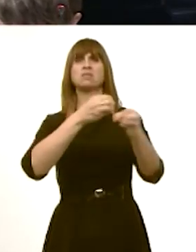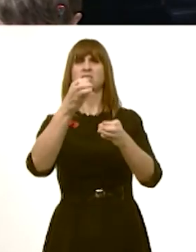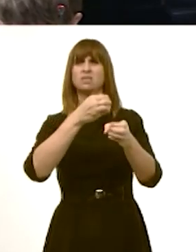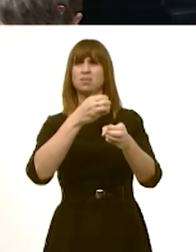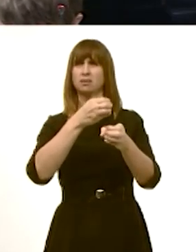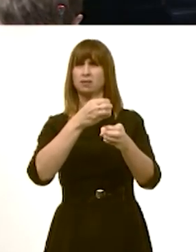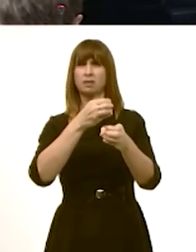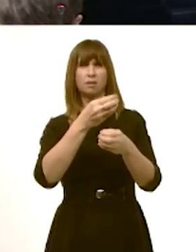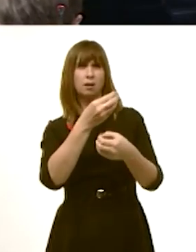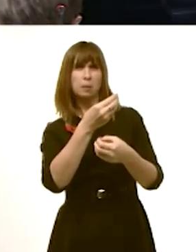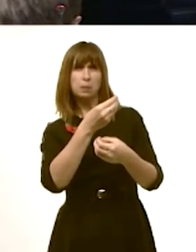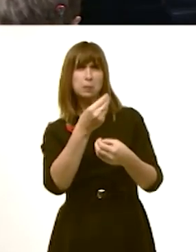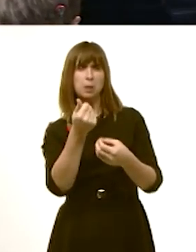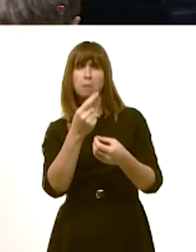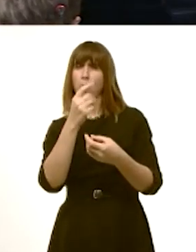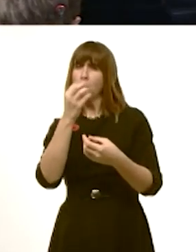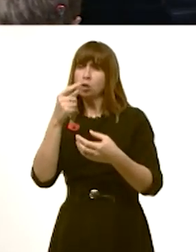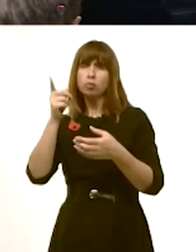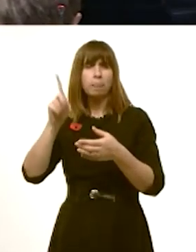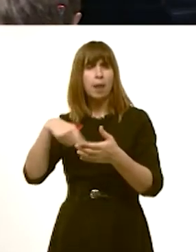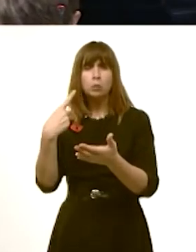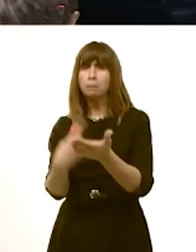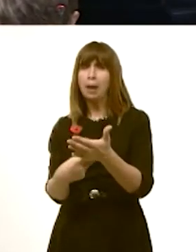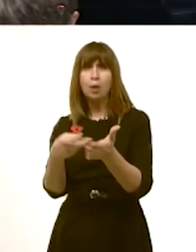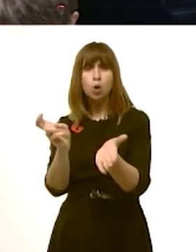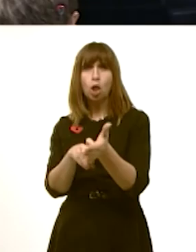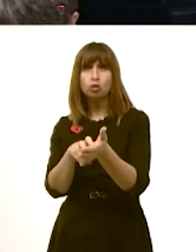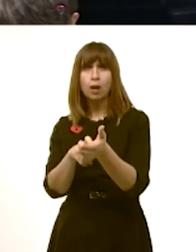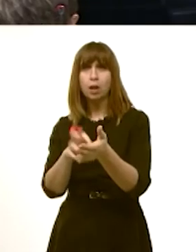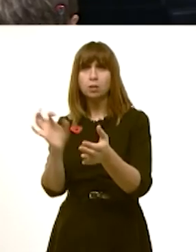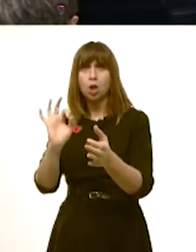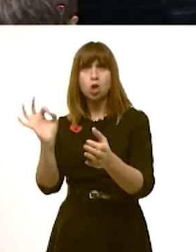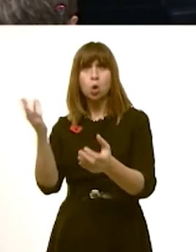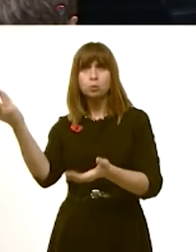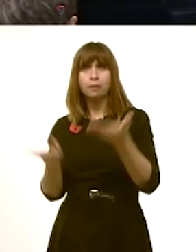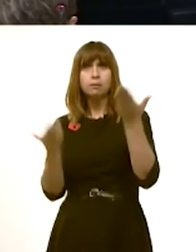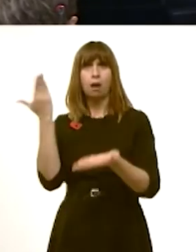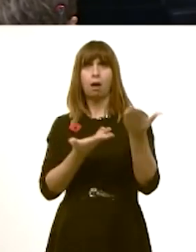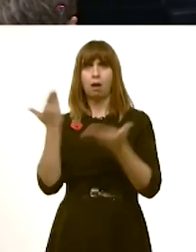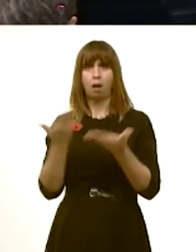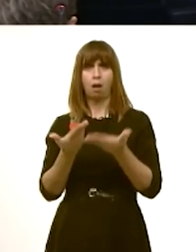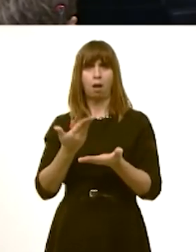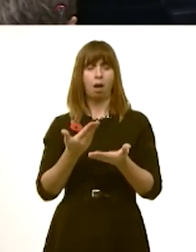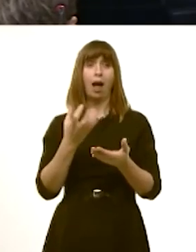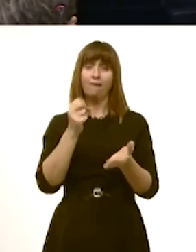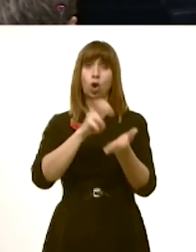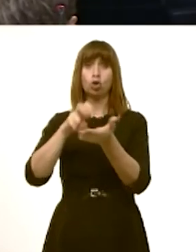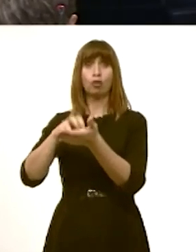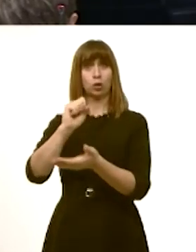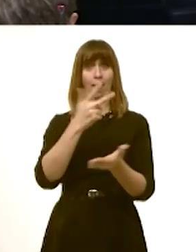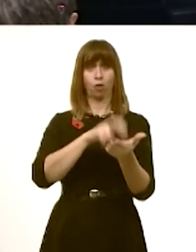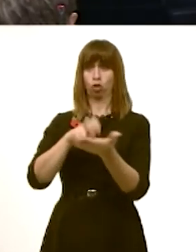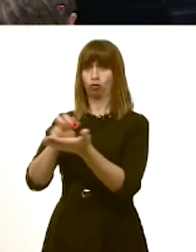Mae 11 oír 12 cytundeb wedi cael eu gosod heb gystadleuaeth. A ydych chiín teimlo bod hynnyín dderbyniol, ac os nad ydych chi, yna a ydych chiín bwriadu